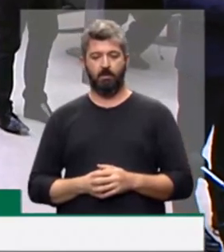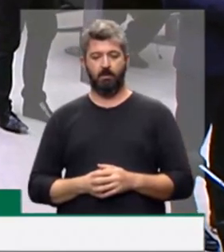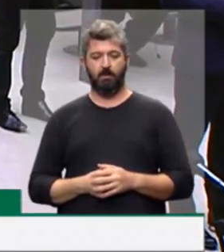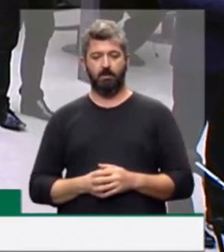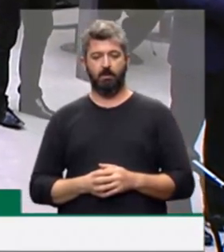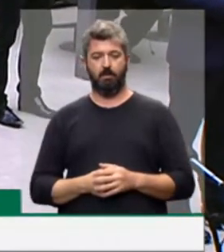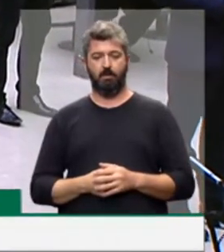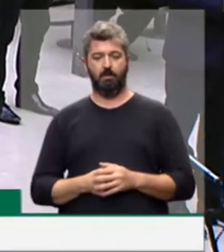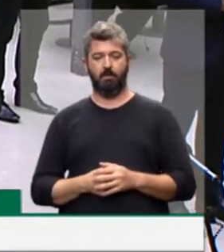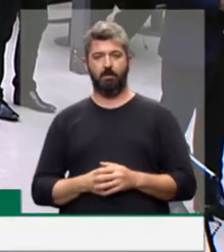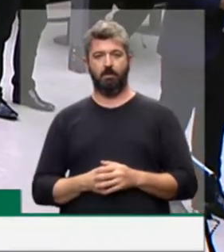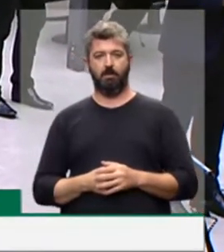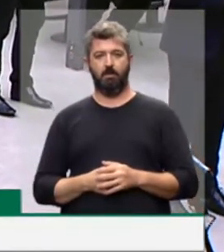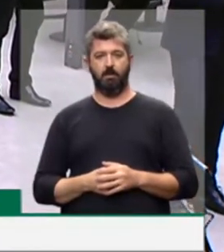OBSTRUÇÃO, É UM QUE PEDE EM